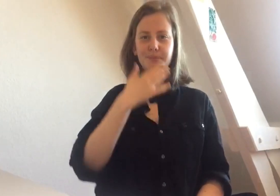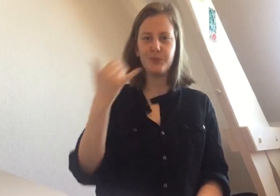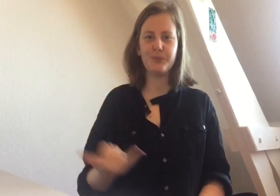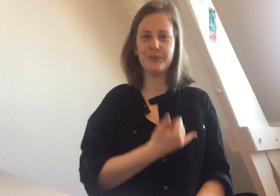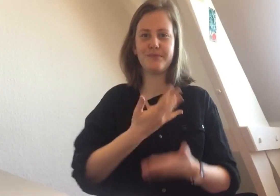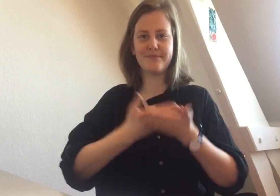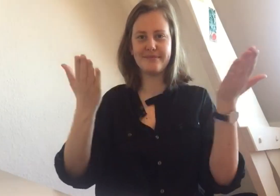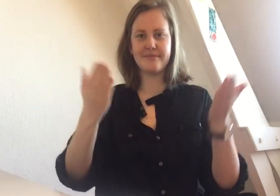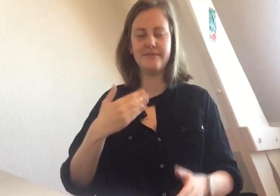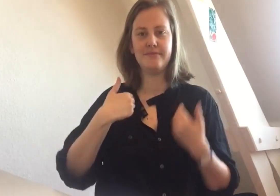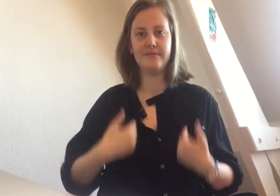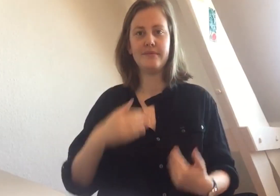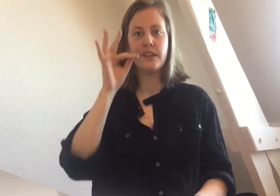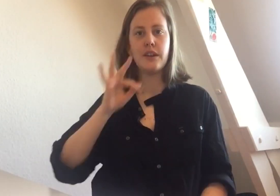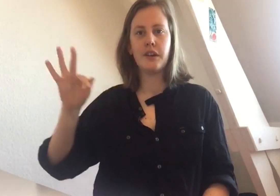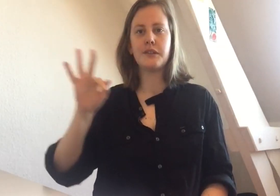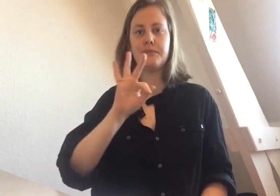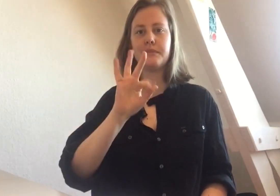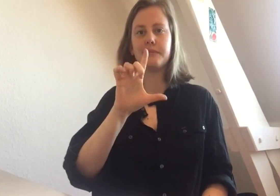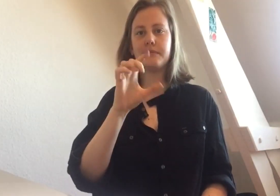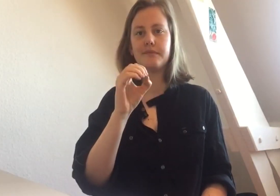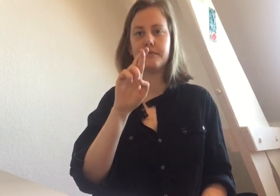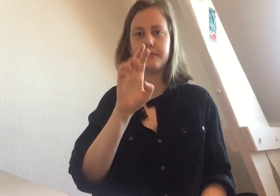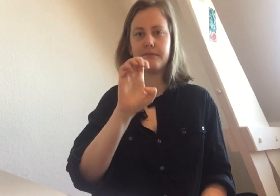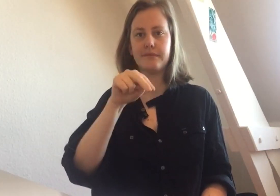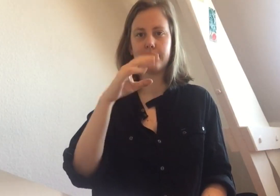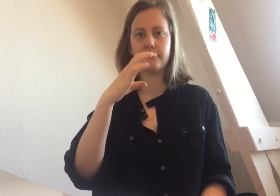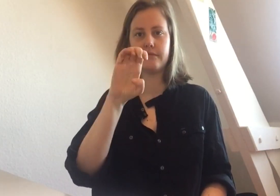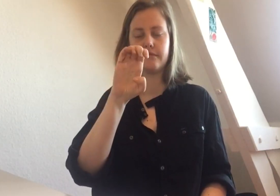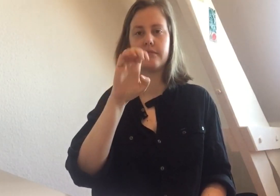Bonjour à tous! Je suis Florence